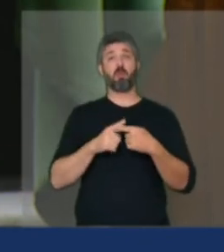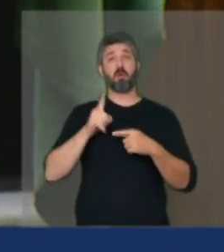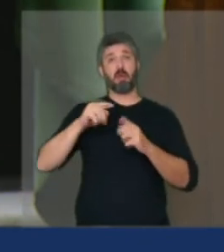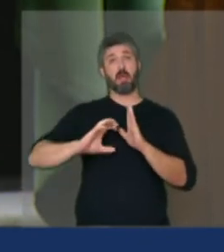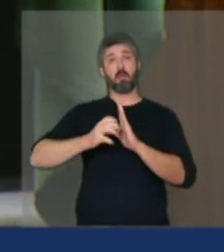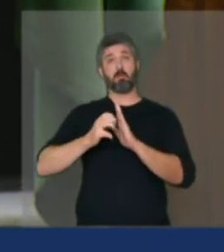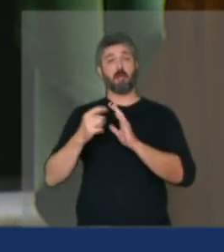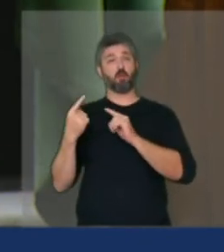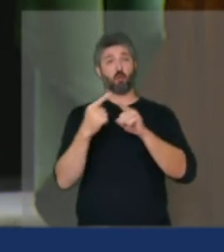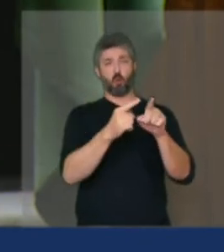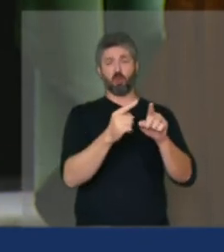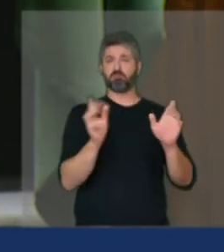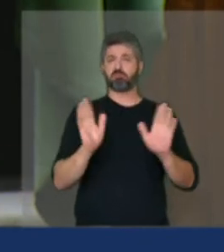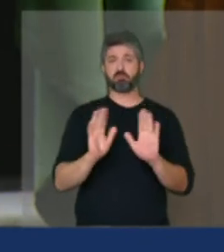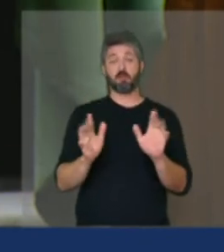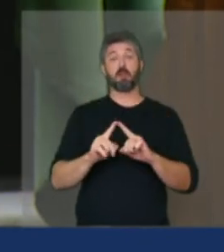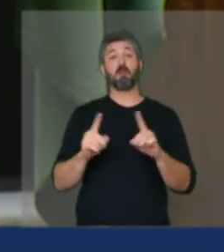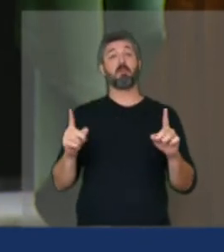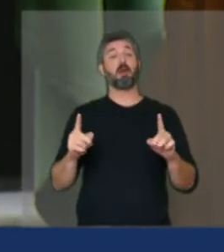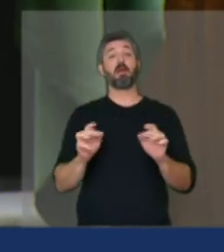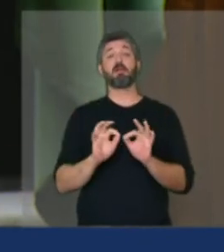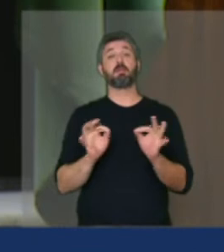POR PERTENCER AO PARTIDO ADVERSÁRIO, MAS SIMPLESMENTE POR DESRESPEITAR UM CIDADÃO